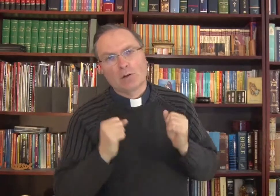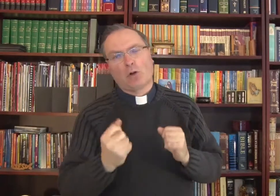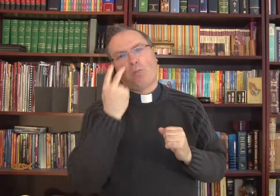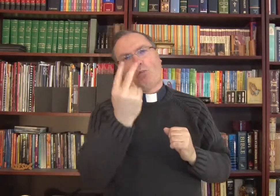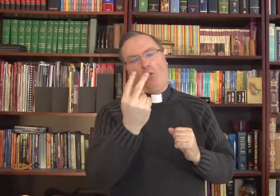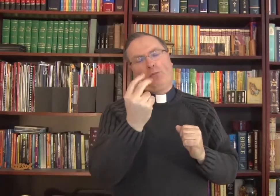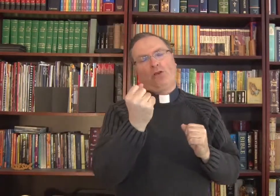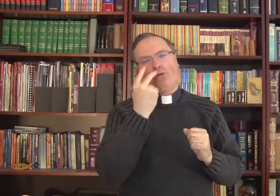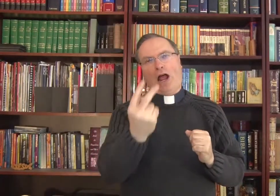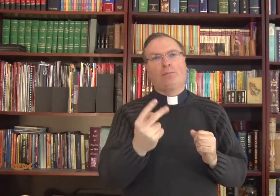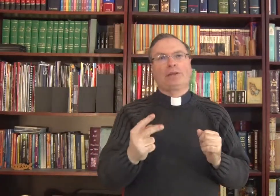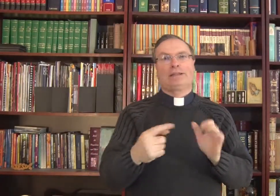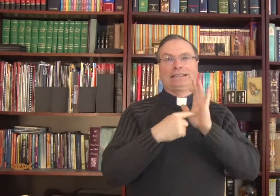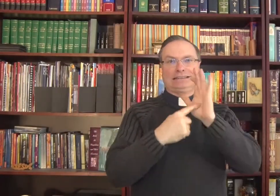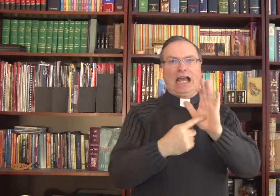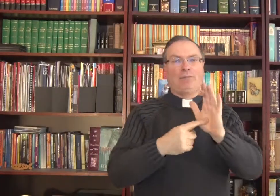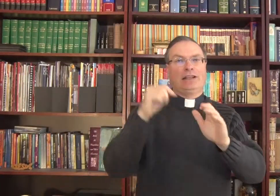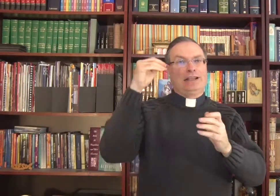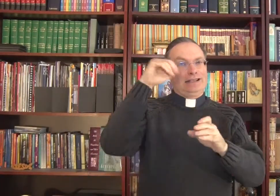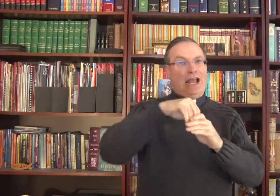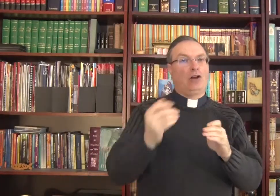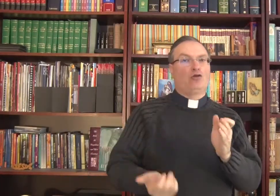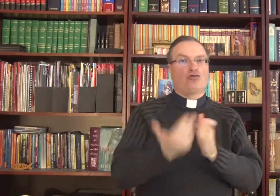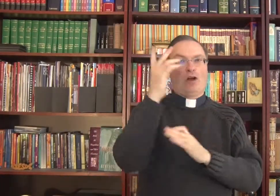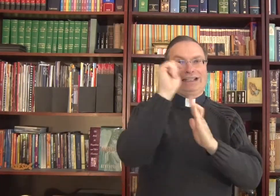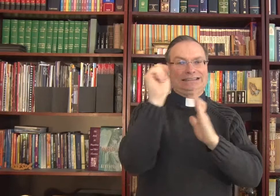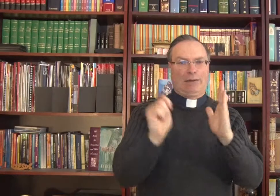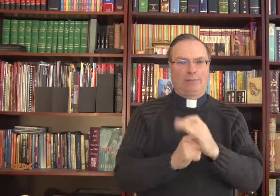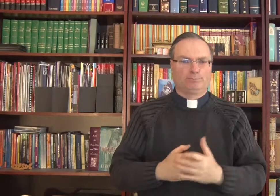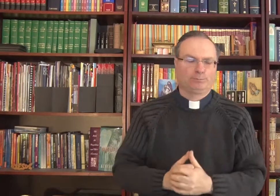On peut voir les exemples dans le Nouveau Testament.